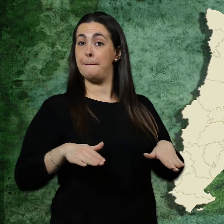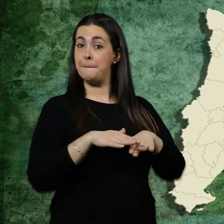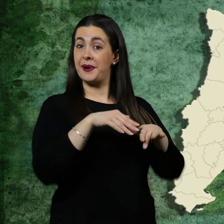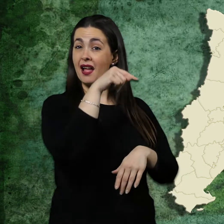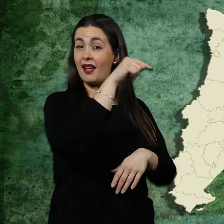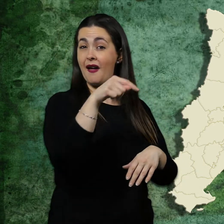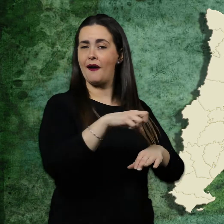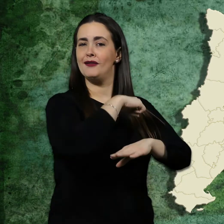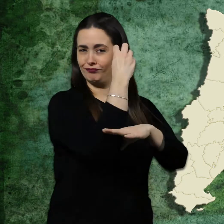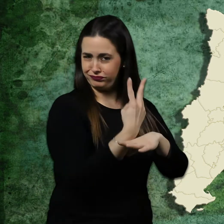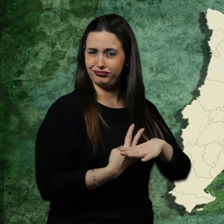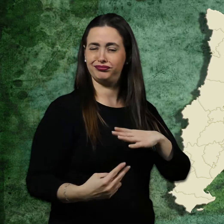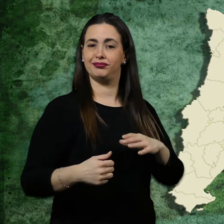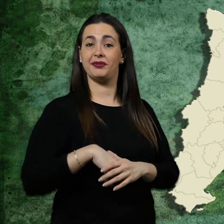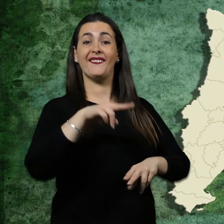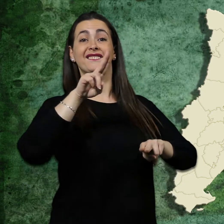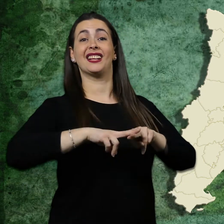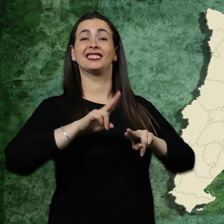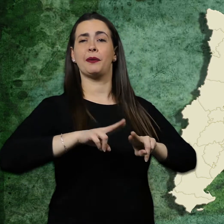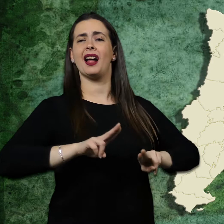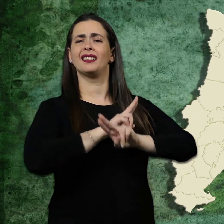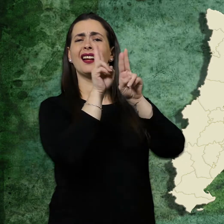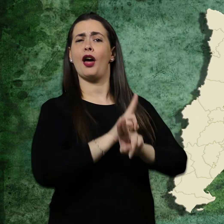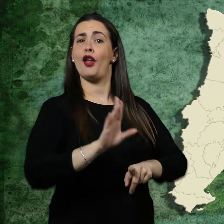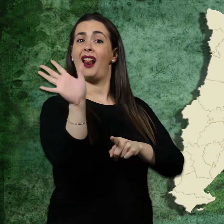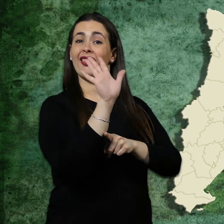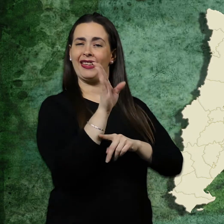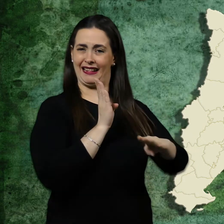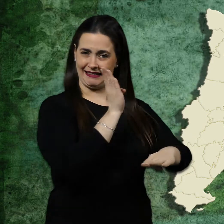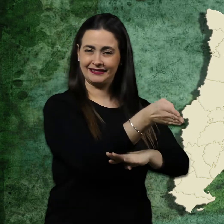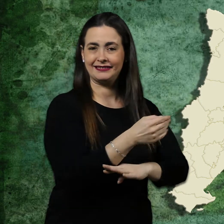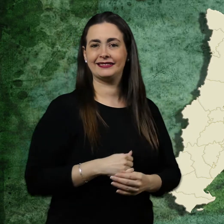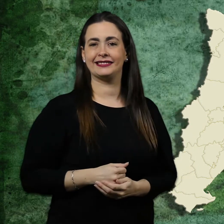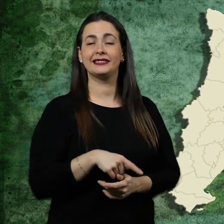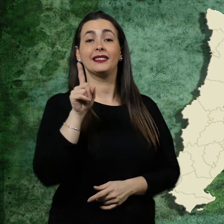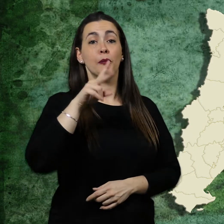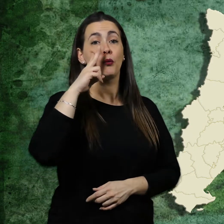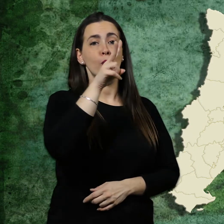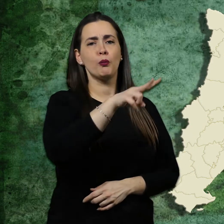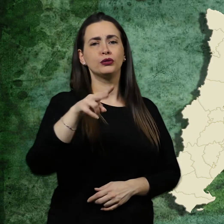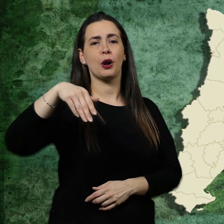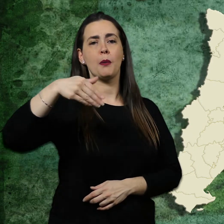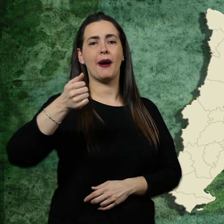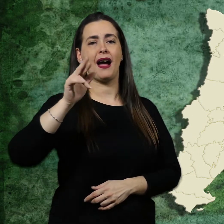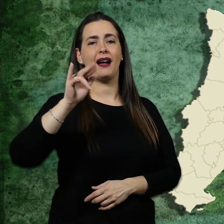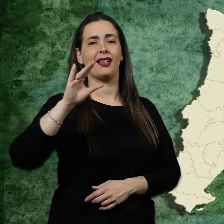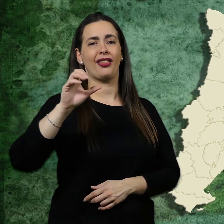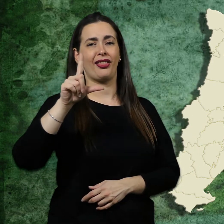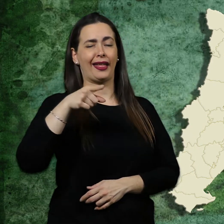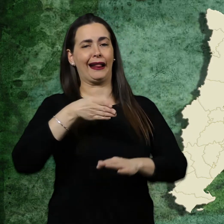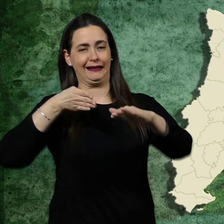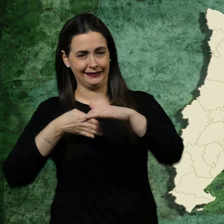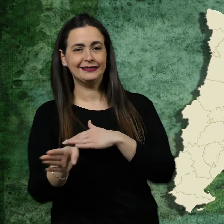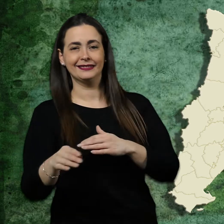Banyar-se a les platges. Anar al Festival Internacional de Cinema. Visitar el Museu Maricel.